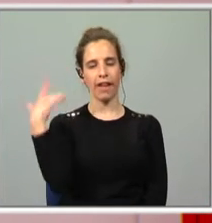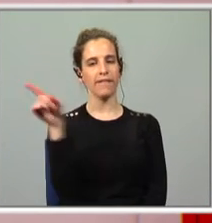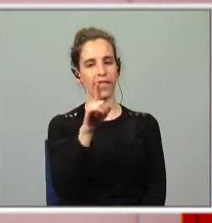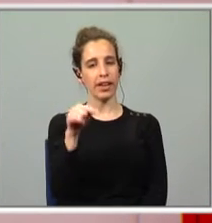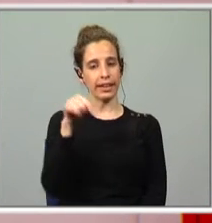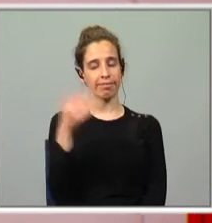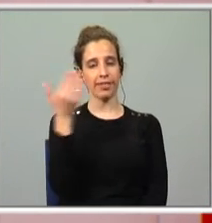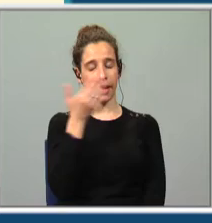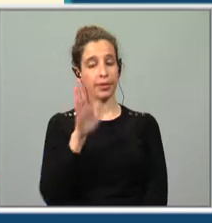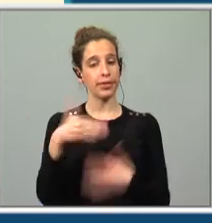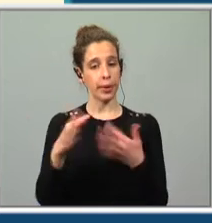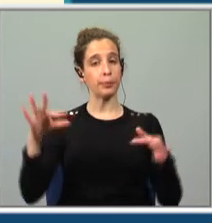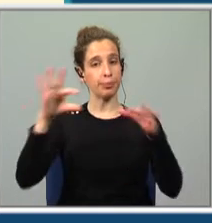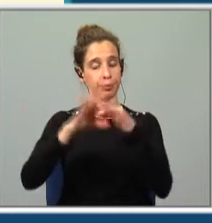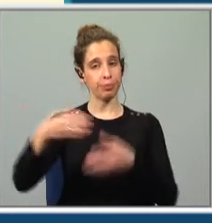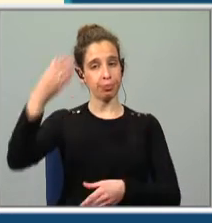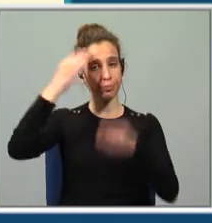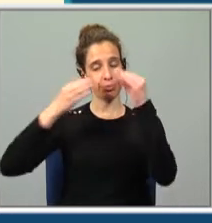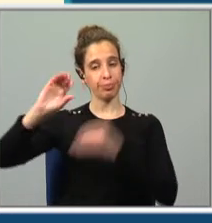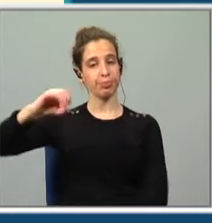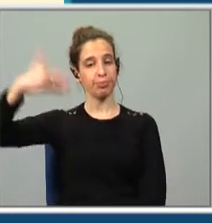nosso blog em termos de aprendizagens essenciais 我們在學習方面的博客基本的